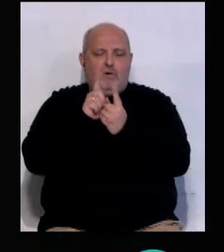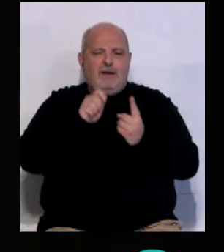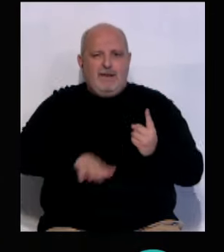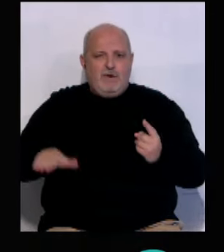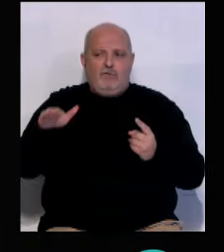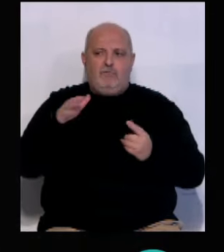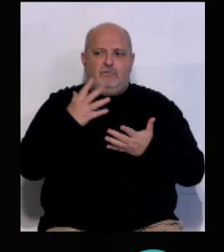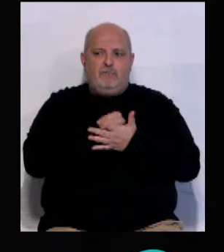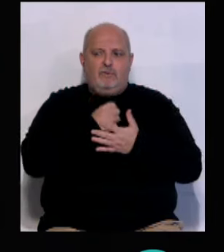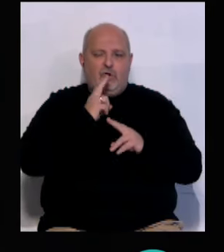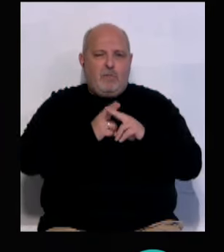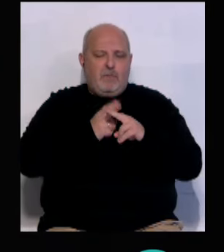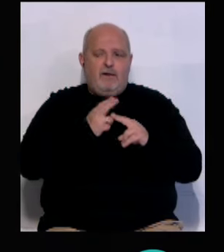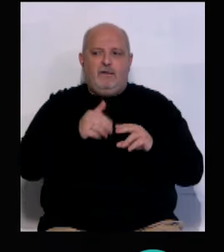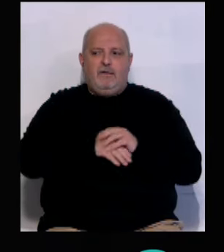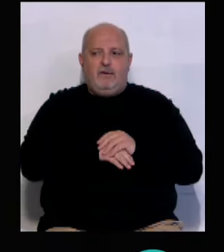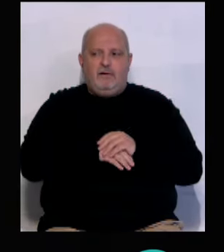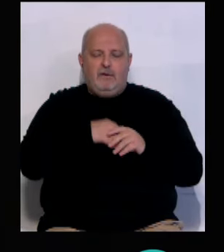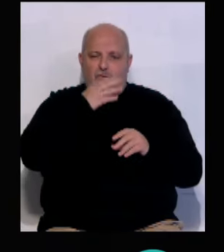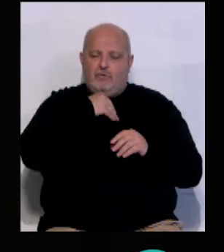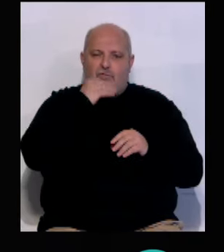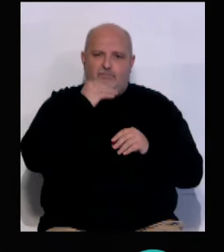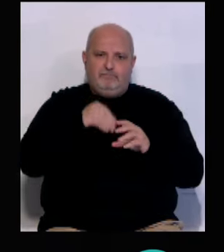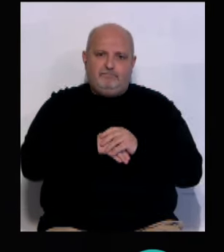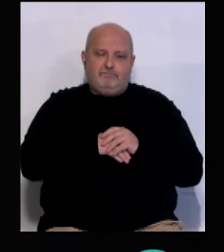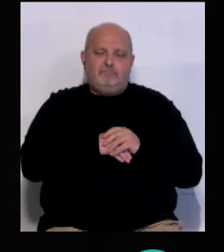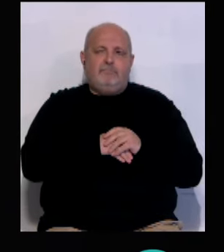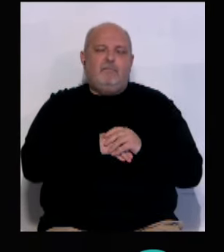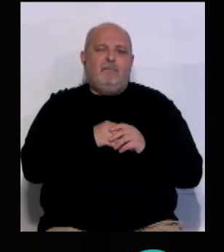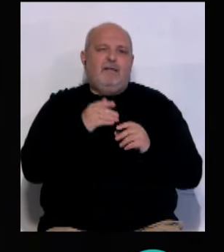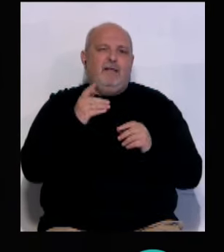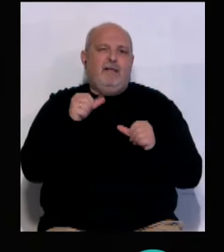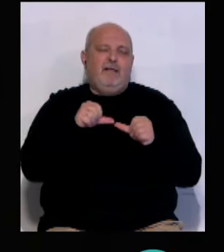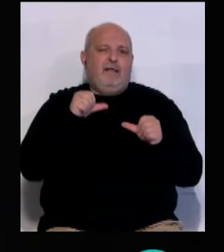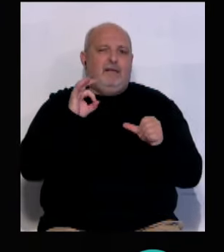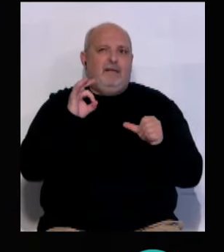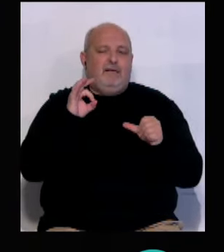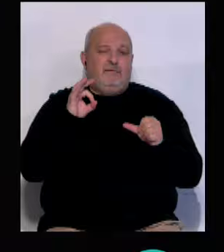todos conocen tu nombre o sea es algo muy bonito Sabes que que que pasas de yo pasaba de huesca A